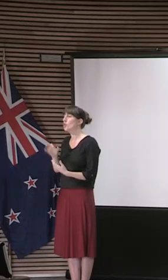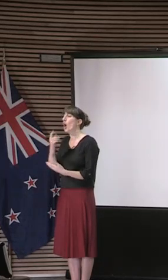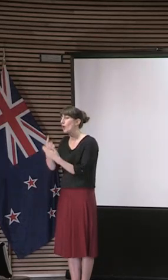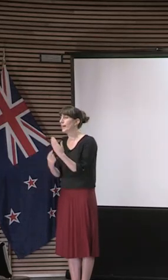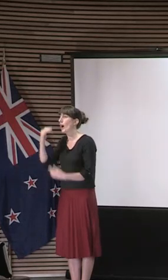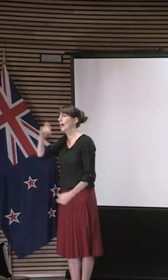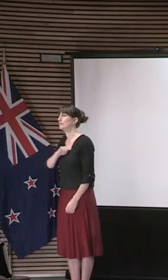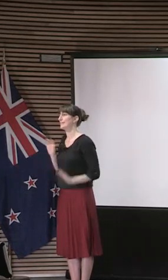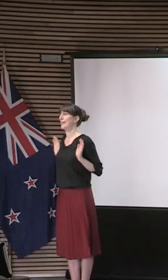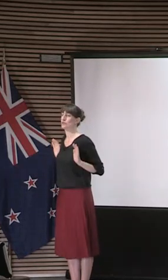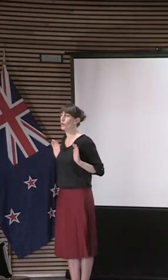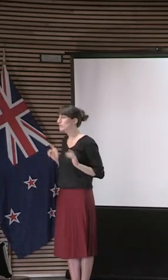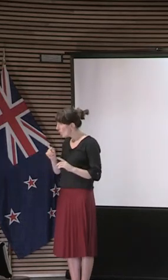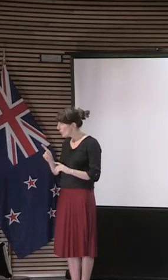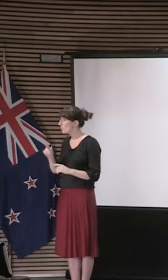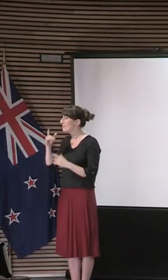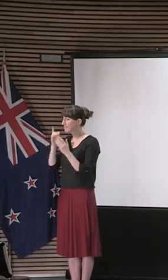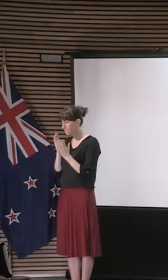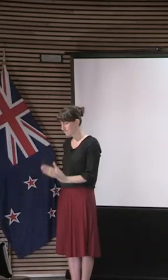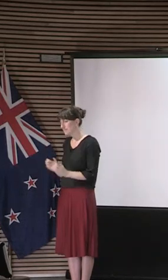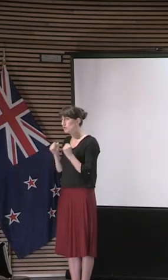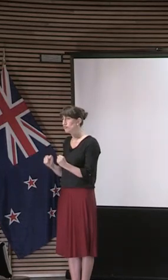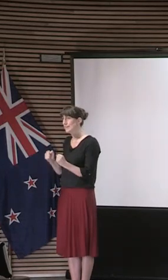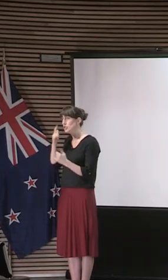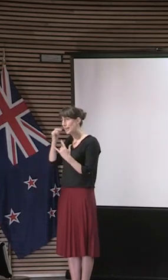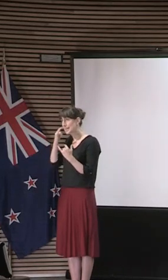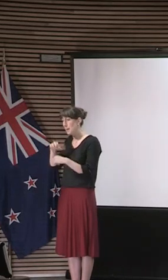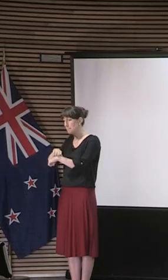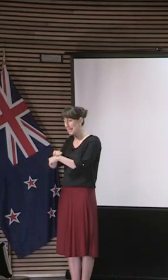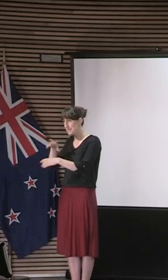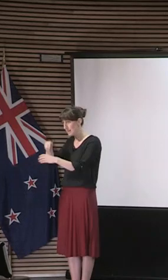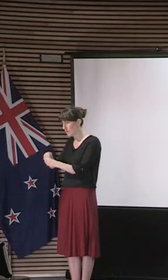Ka taea e taatau he mahi tagteam ki runga! JACINDA